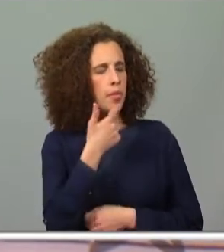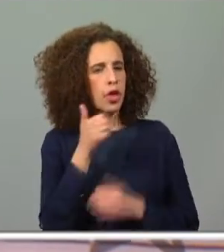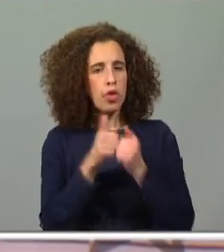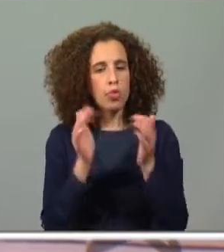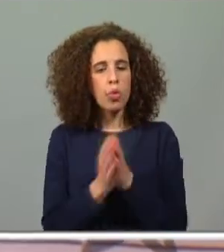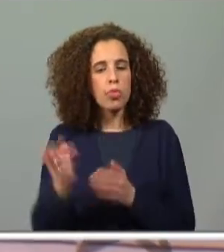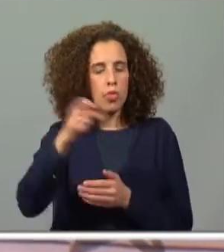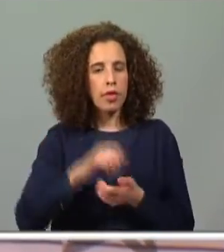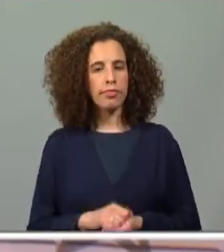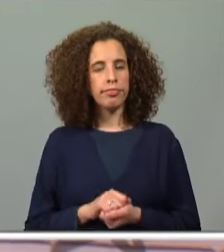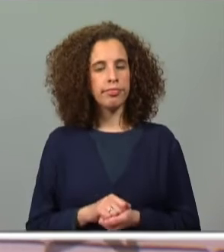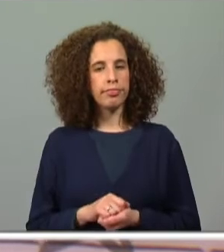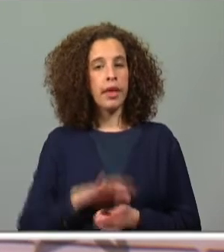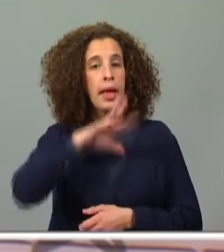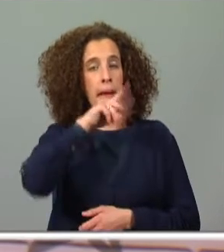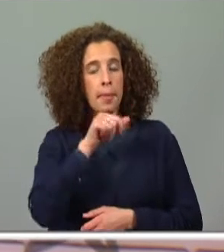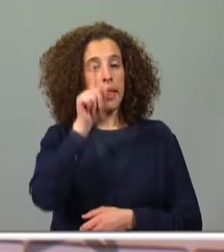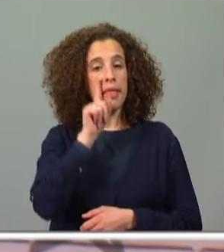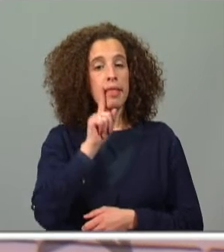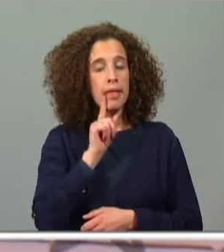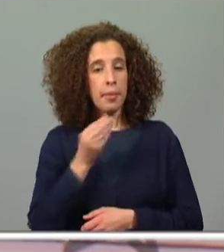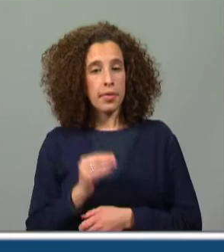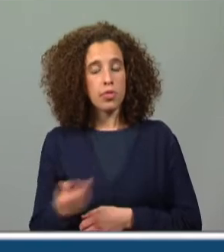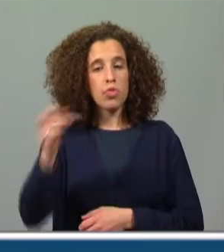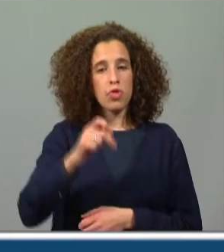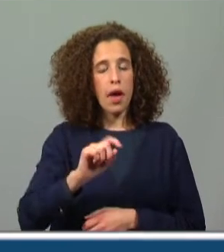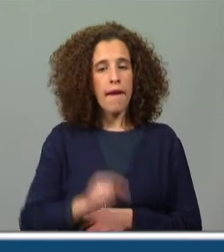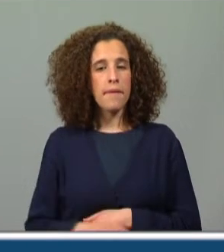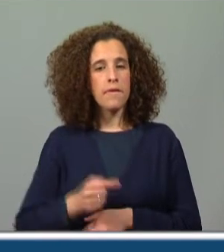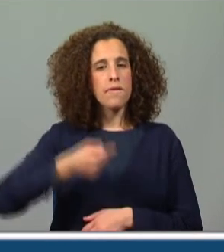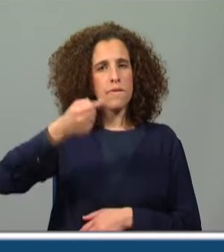ali A passar portanto a mãe da menina que surge após vários dias de suplício é 因此，女孩的母親從那兒經過經過幾天的折磨後出現的是